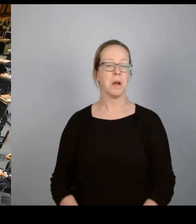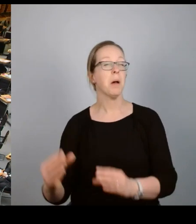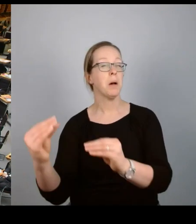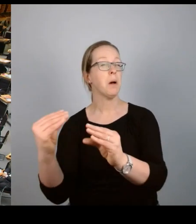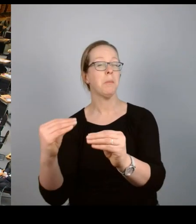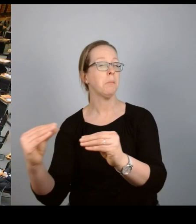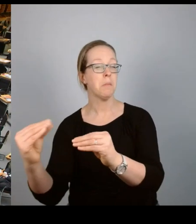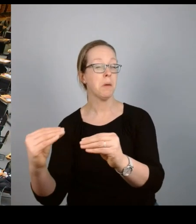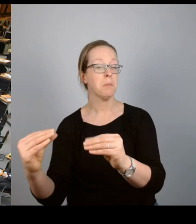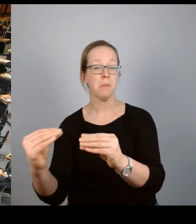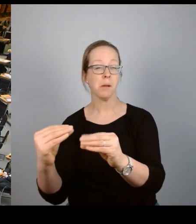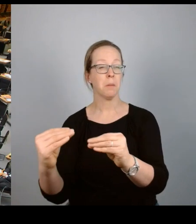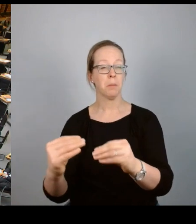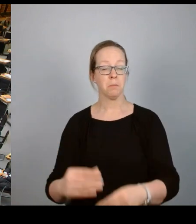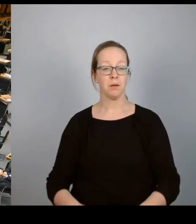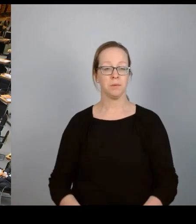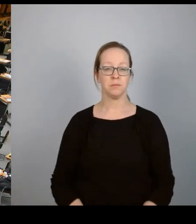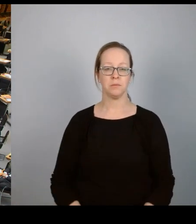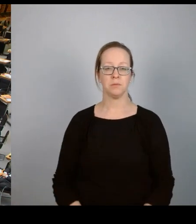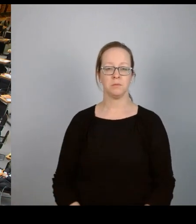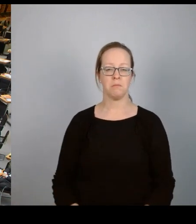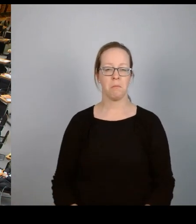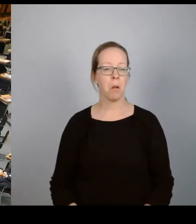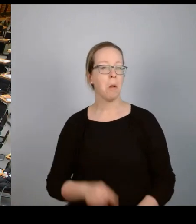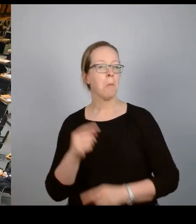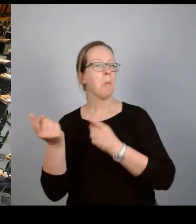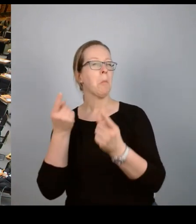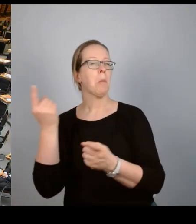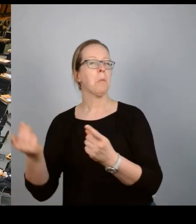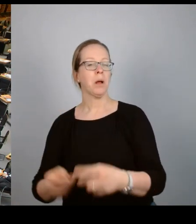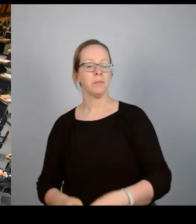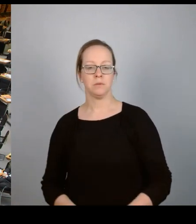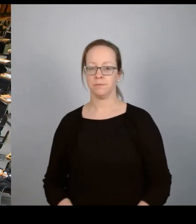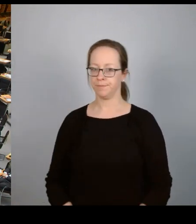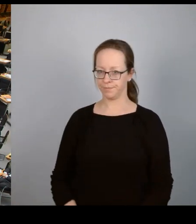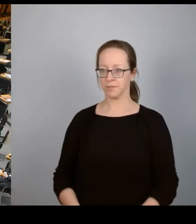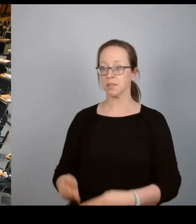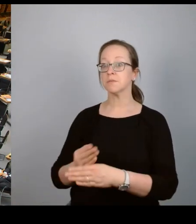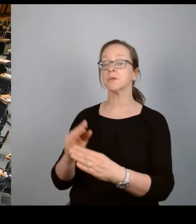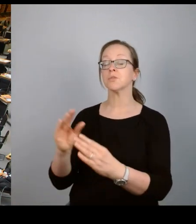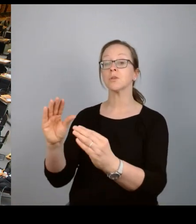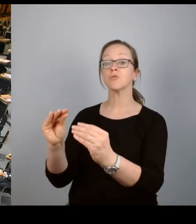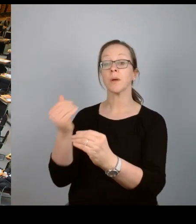damit der Kollege Herr Rogat auch gehört werden kann. Bitte schön, Herr Rogat, Sie haben das Wort.